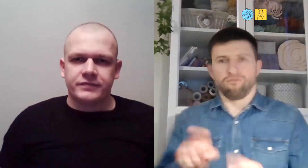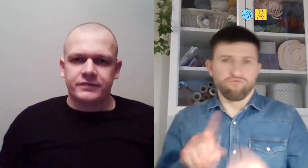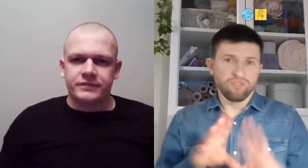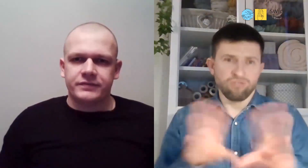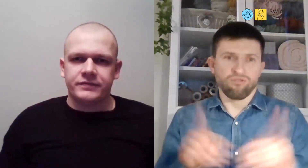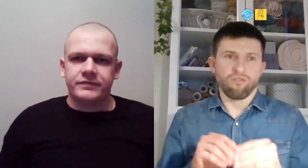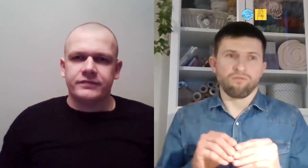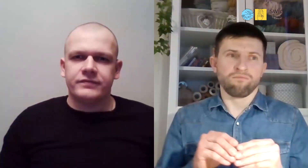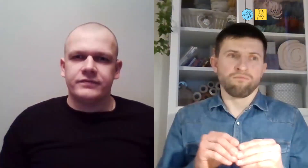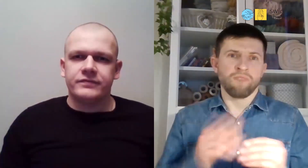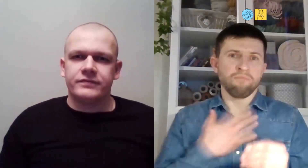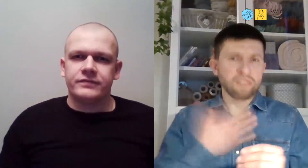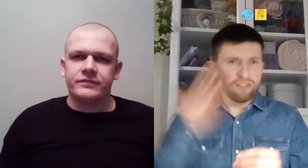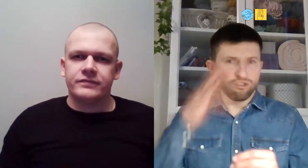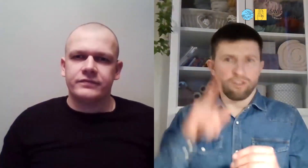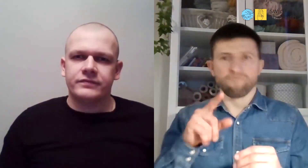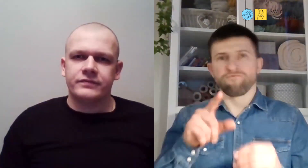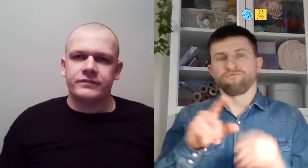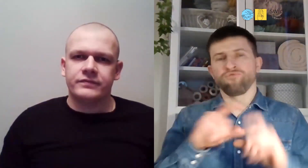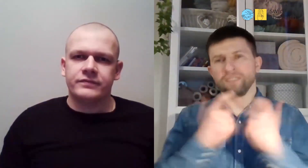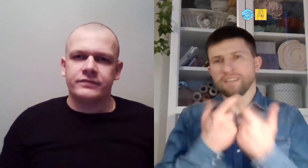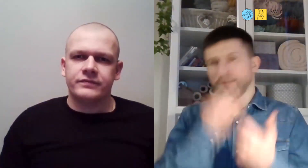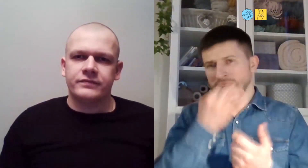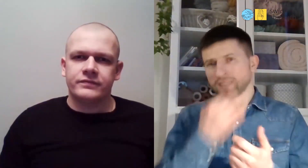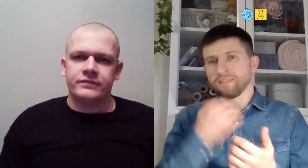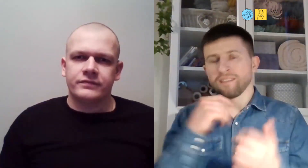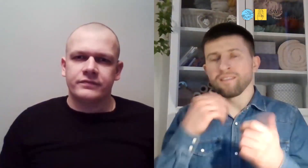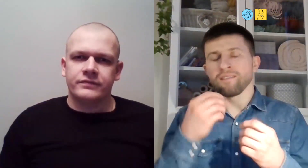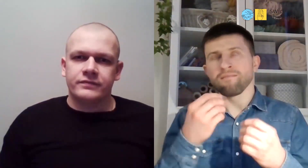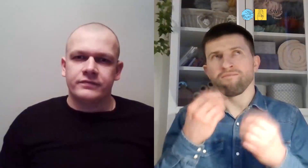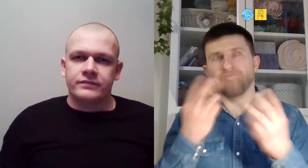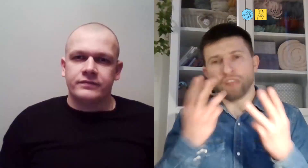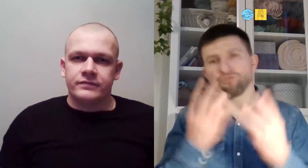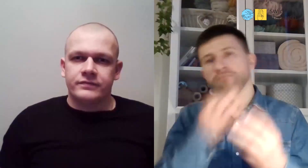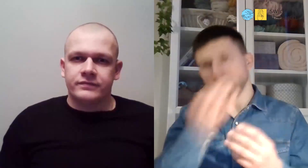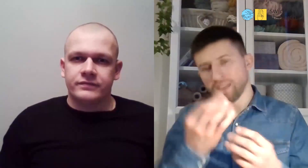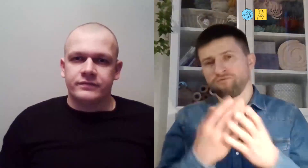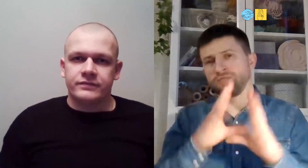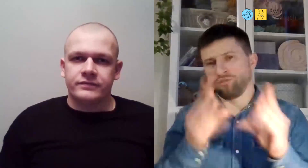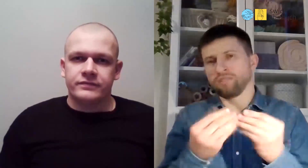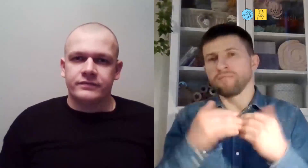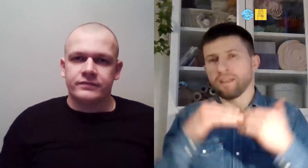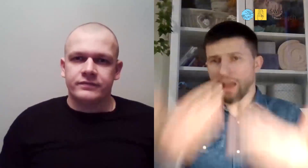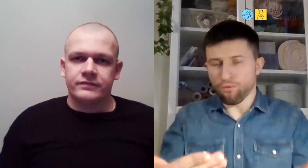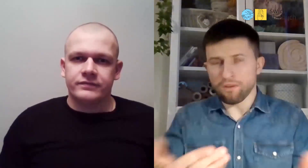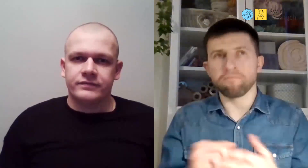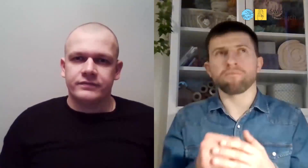[Maciek]: — To wszystko, mam nadzieję że zadałem wszystkie ważne pytanie.